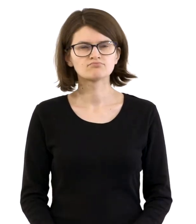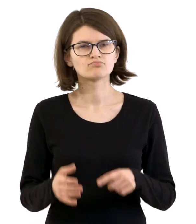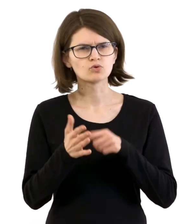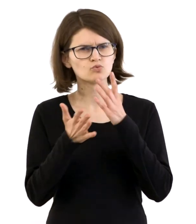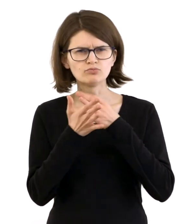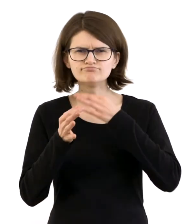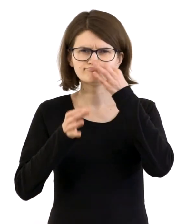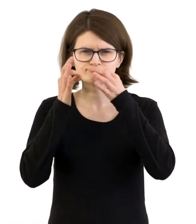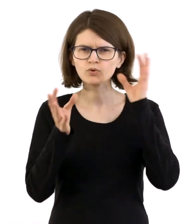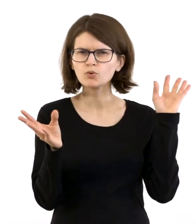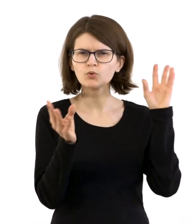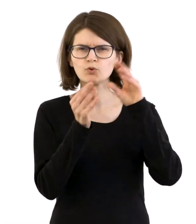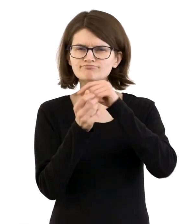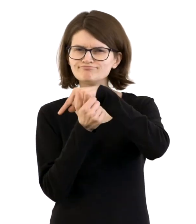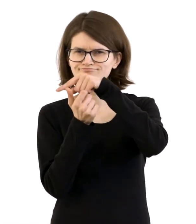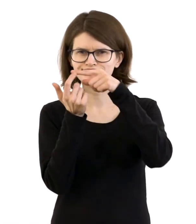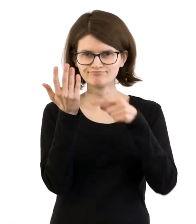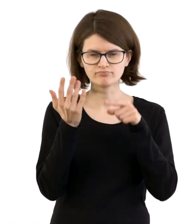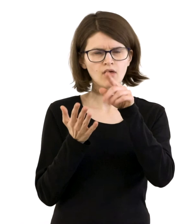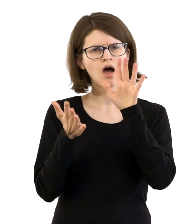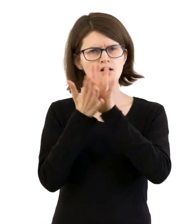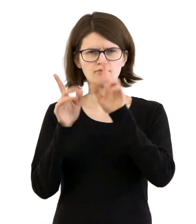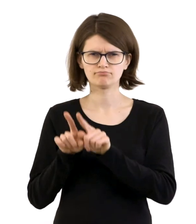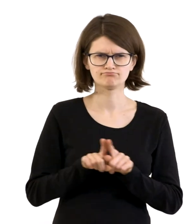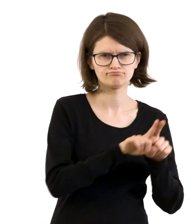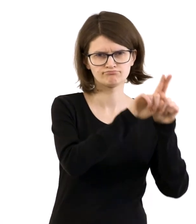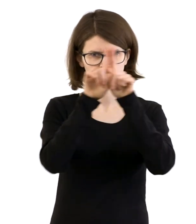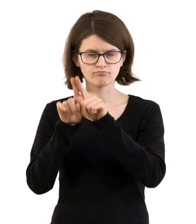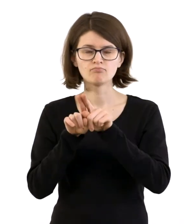Część powyższych porad ma uniwersalny charakter